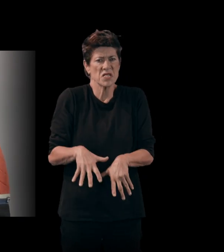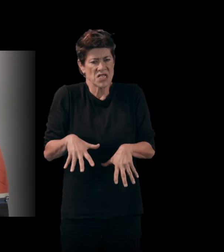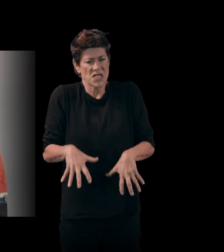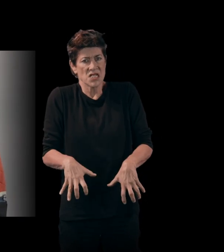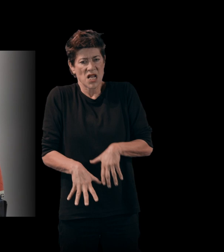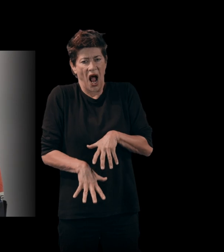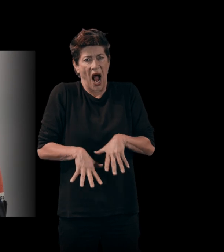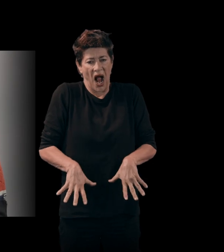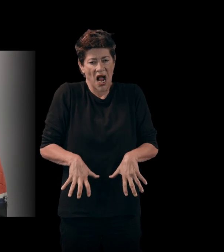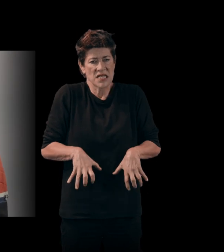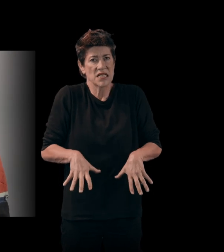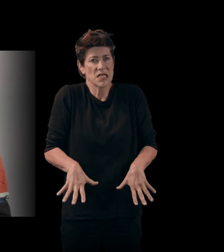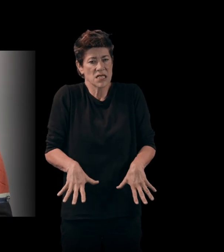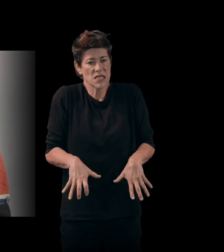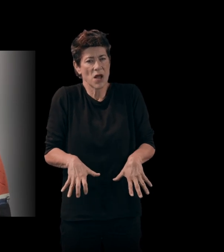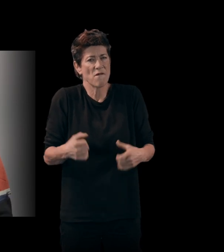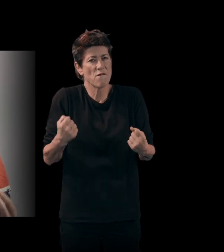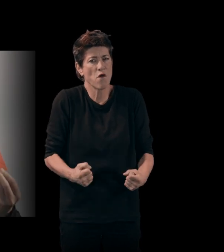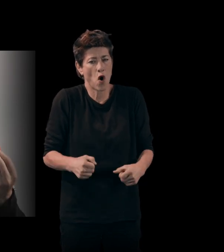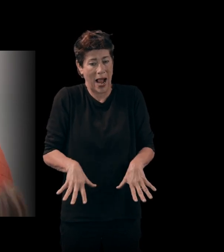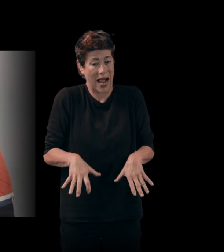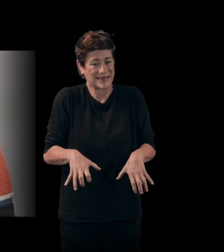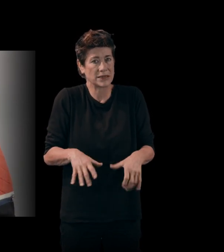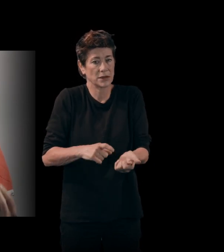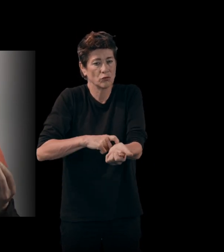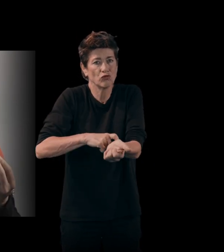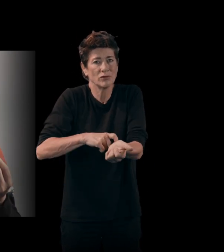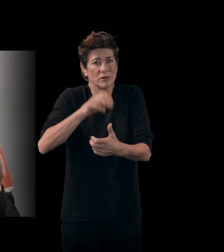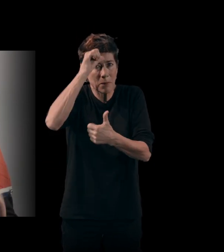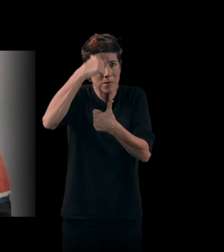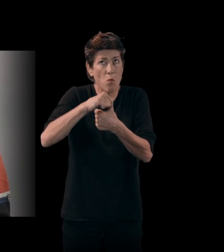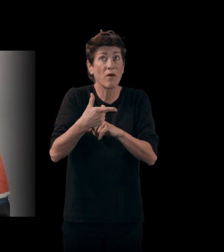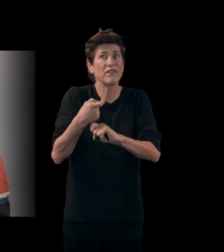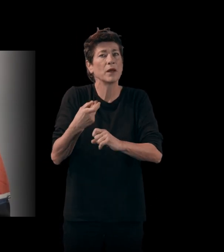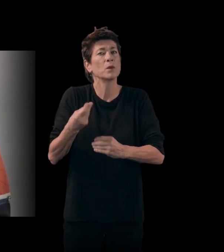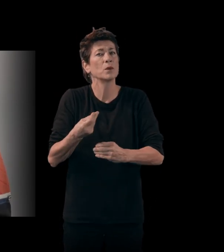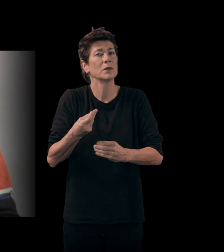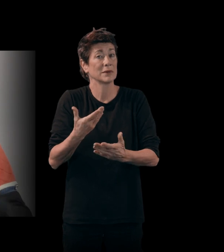les racines est hyper importante, la mémoire, savoir d’où on vient. Ce sont des racines qui ne sont pas figées.